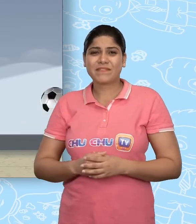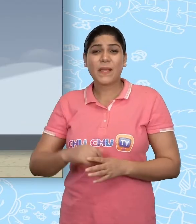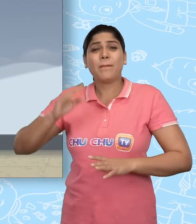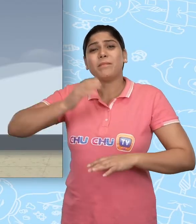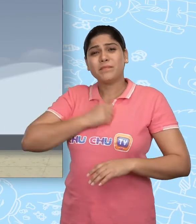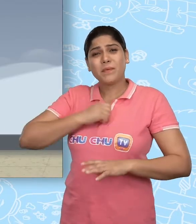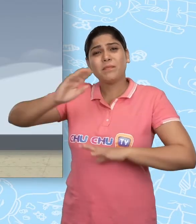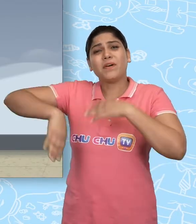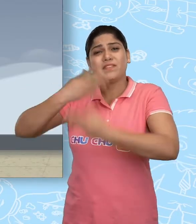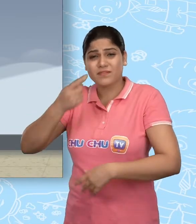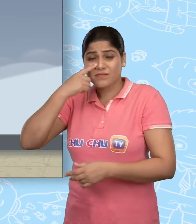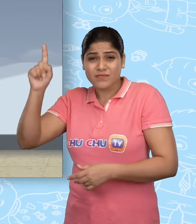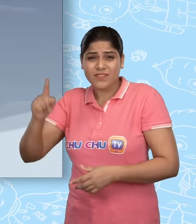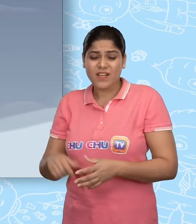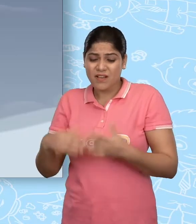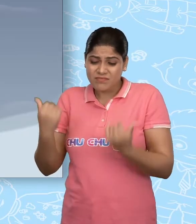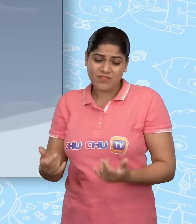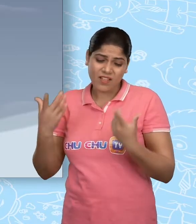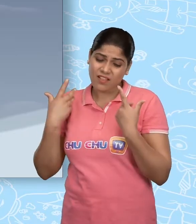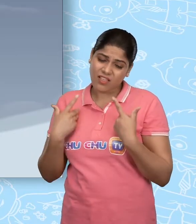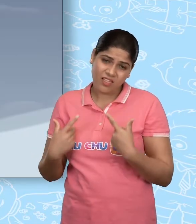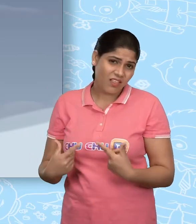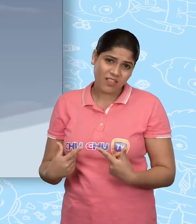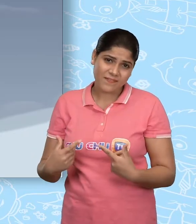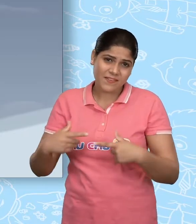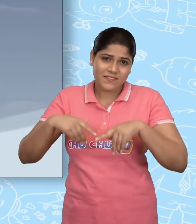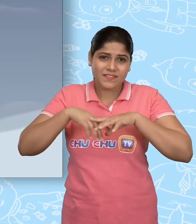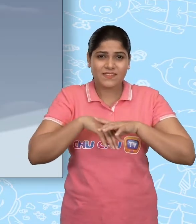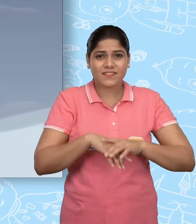में बाद में करूंगा, माँ अभी मैं बहुत थक गया हूँ.